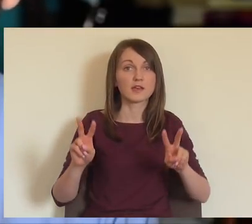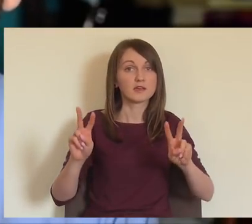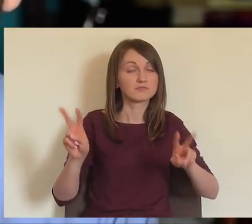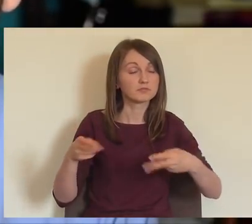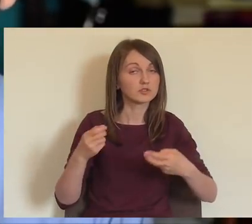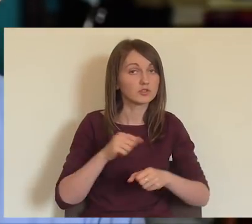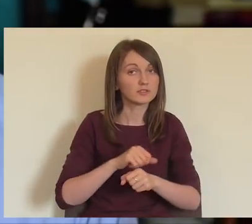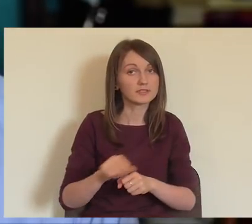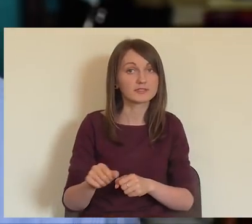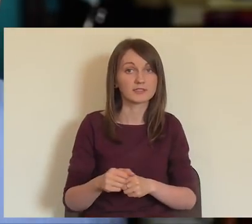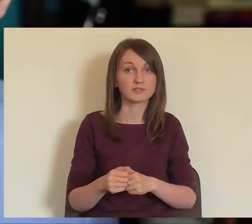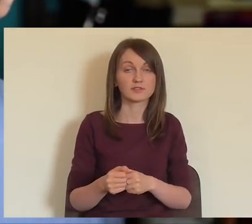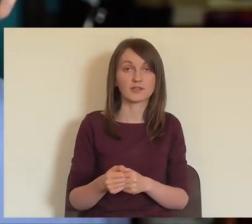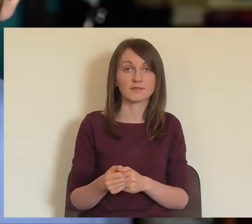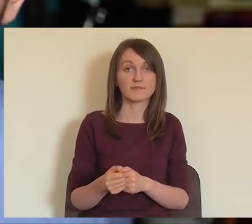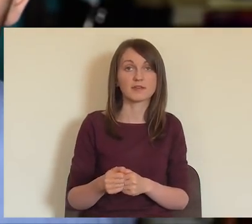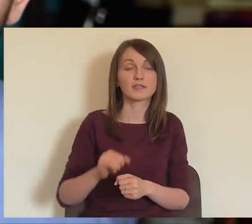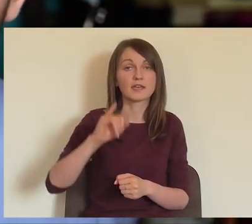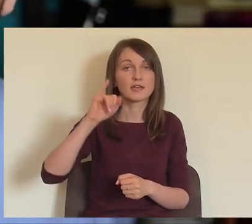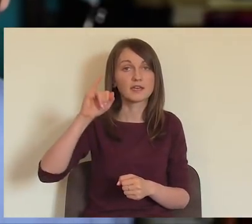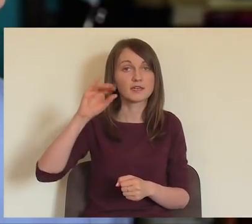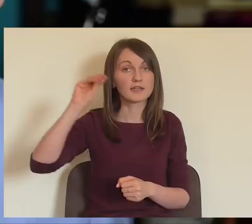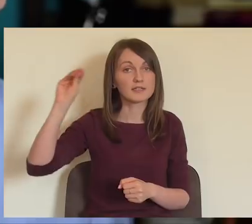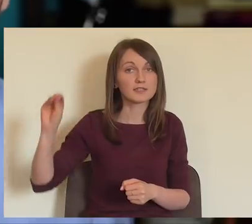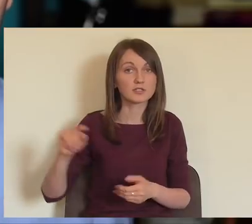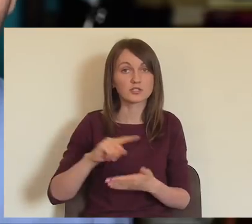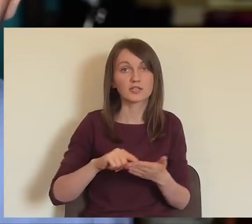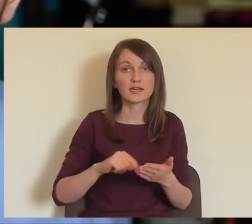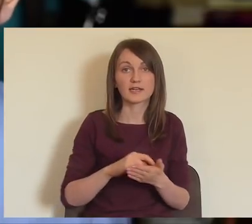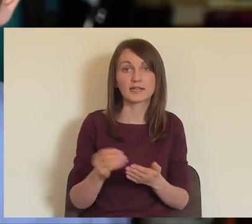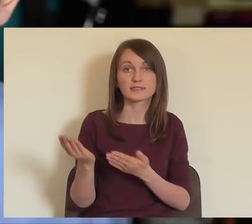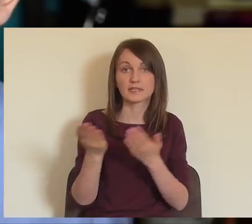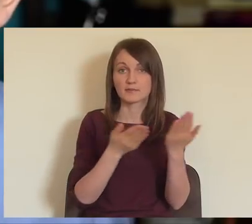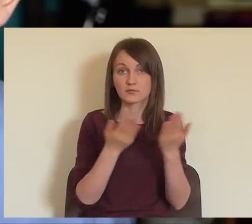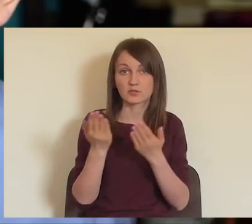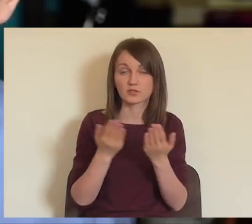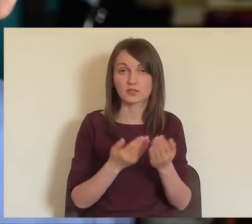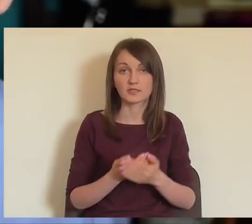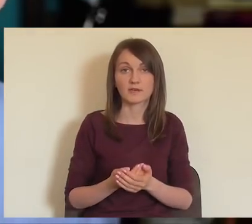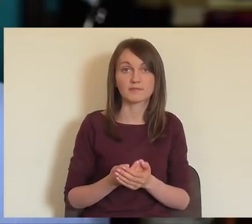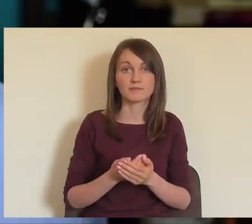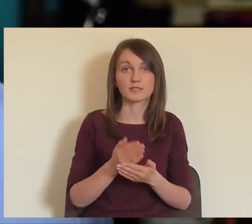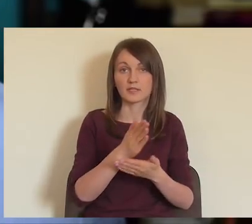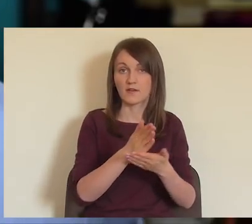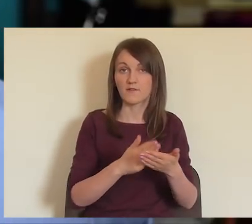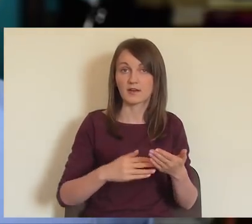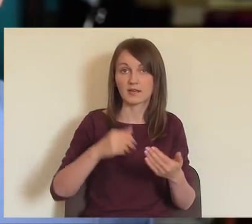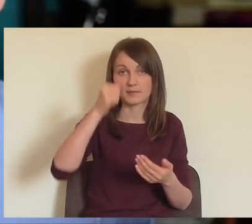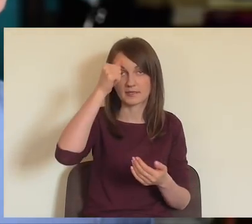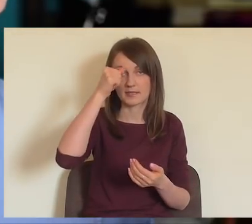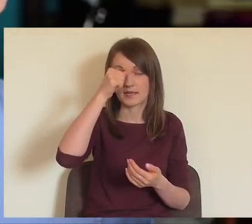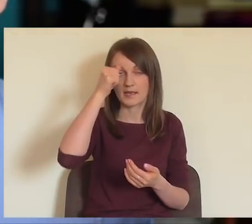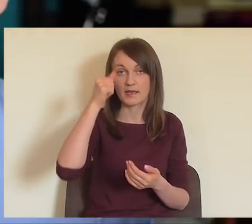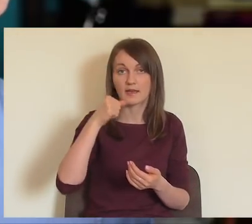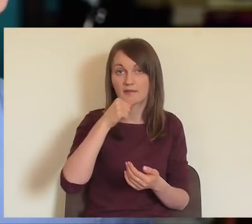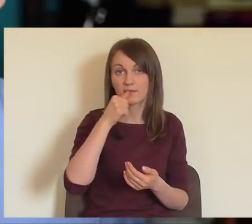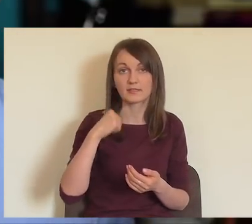napiszcie skąd jesteście, jeśli chodzi o Facebook. Jeszcze raz przeczytam fragment Ewangelii, który będziemy medytować,